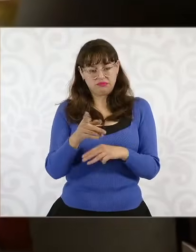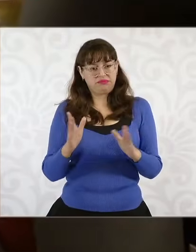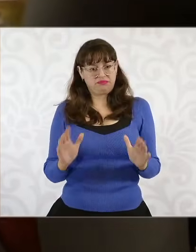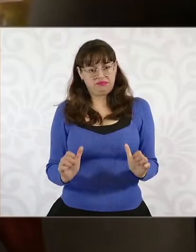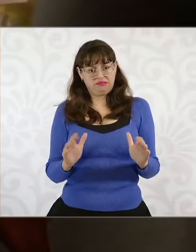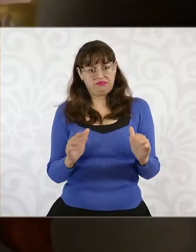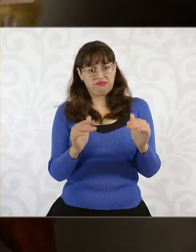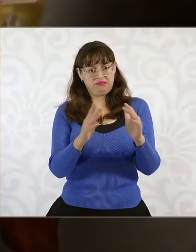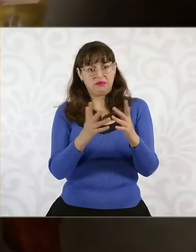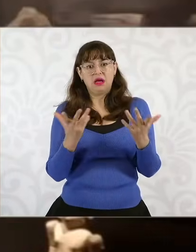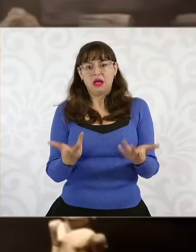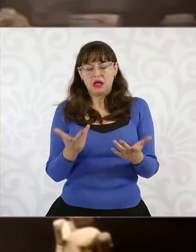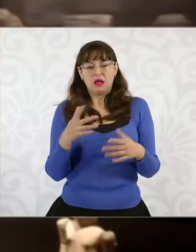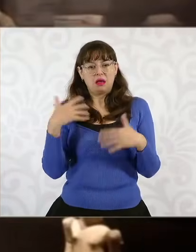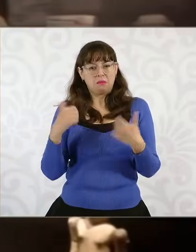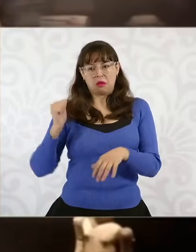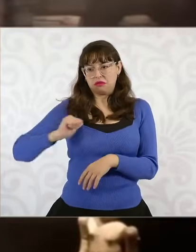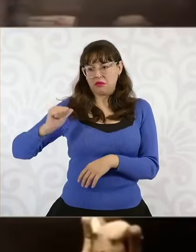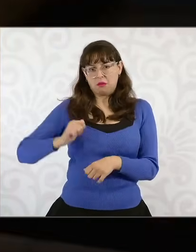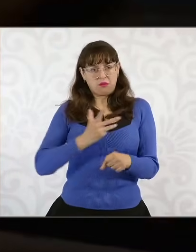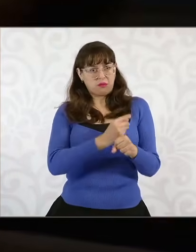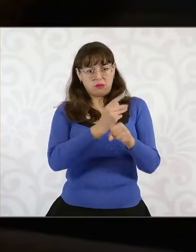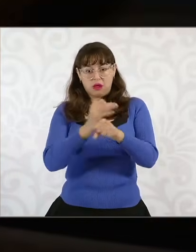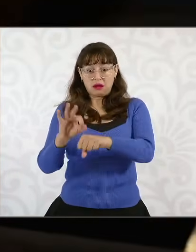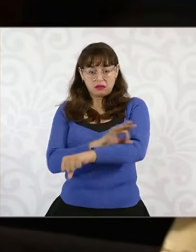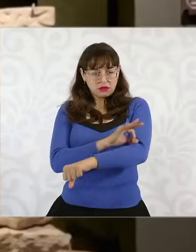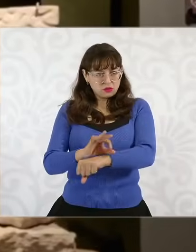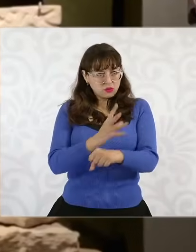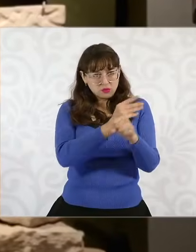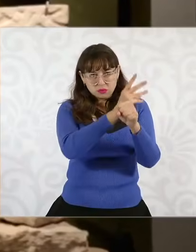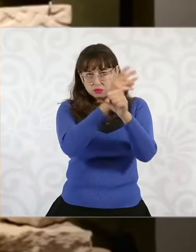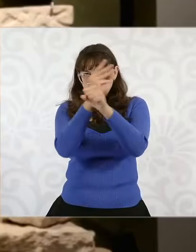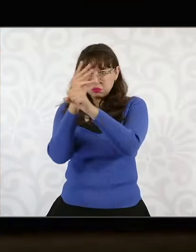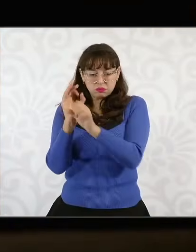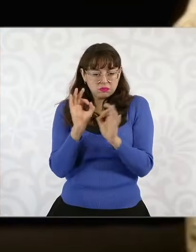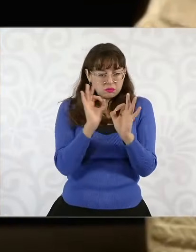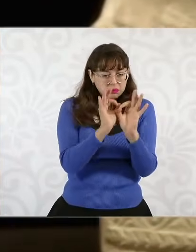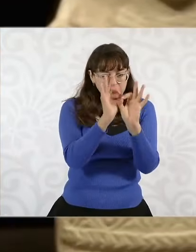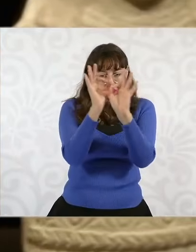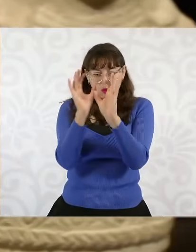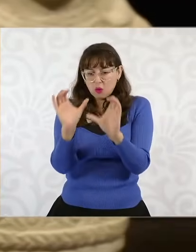muy cuidada, así como los guiones científicos y museográficos que nos permiten ahora tener